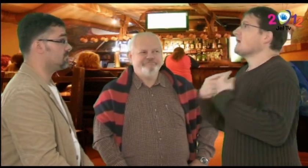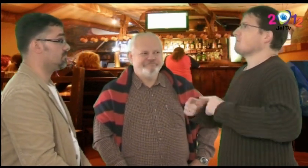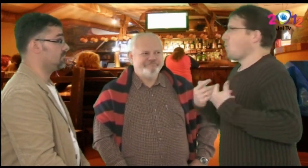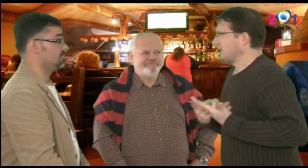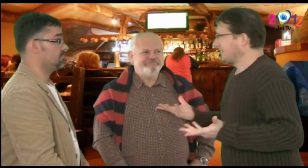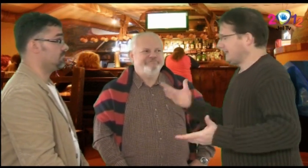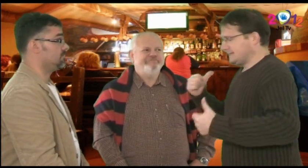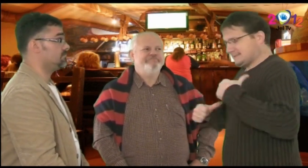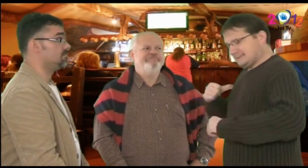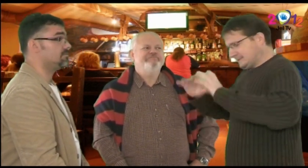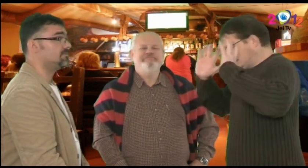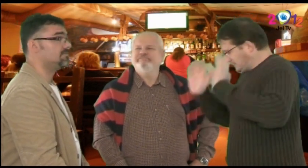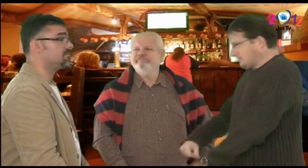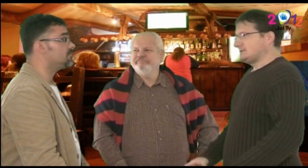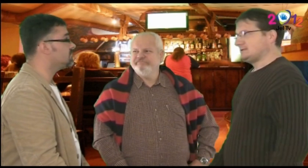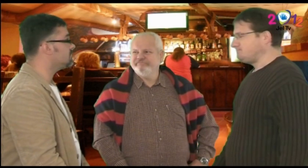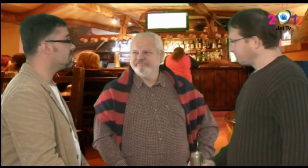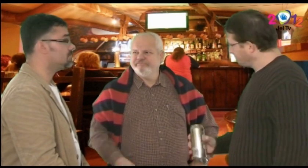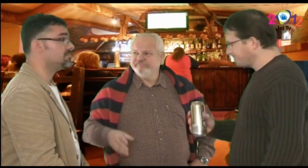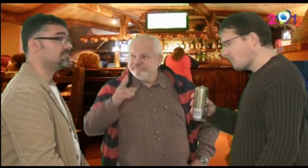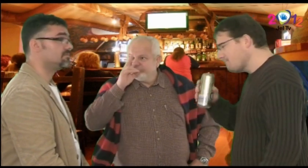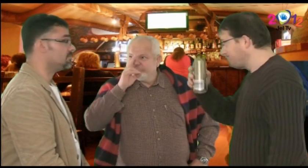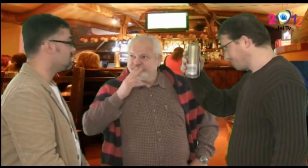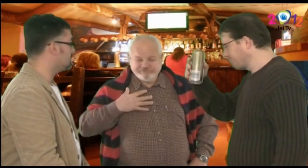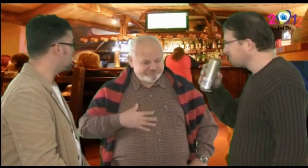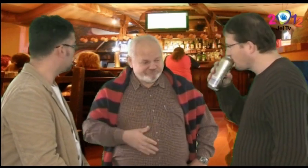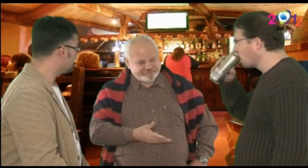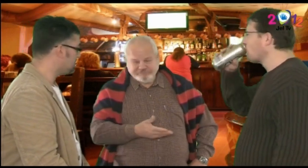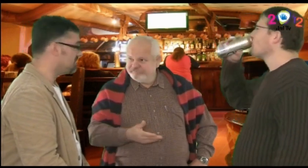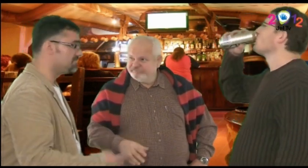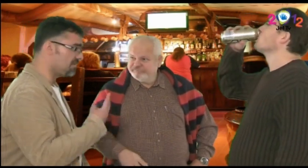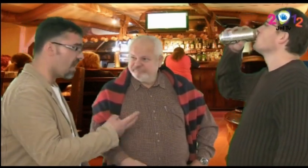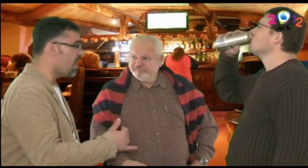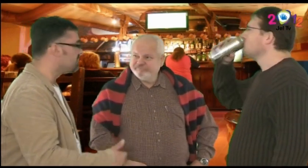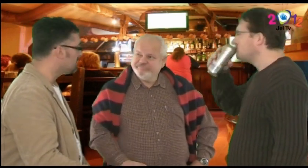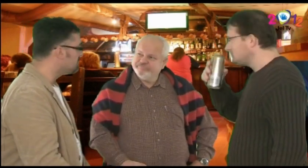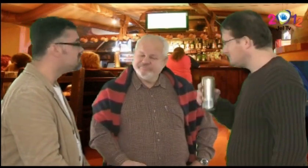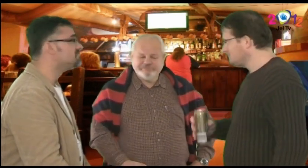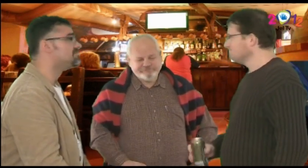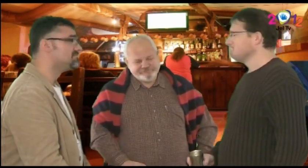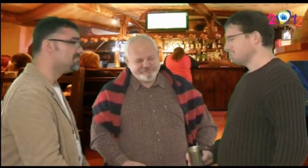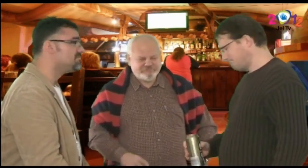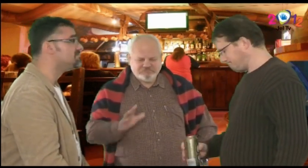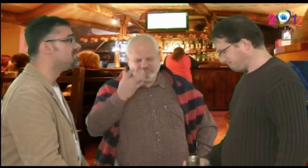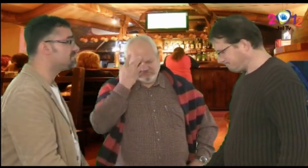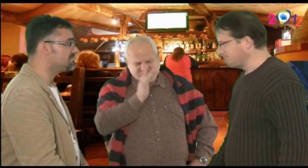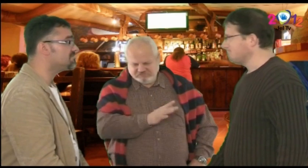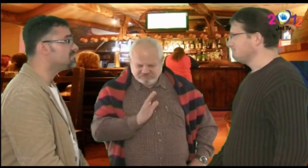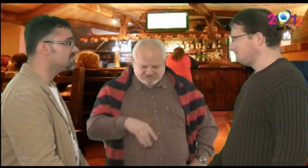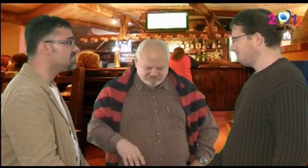Mibõl éljek? Szenvedek. Rongyos a ruhája, látod? - Látom. - Ajándék a sör.